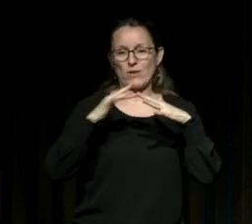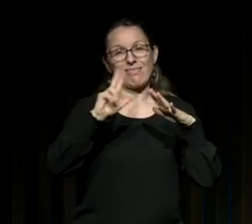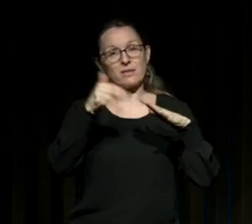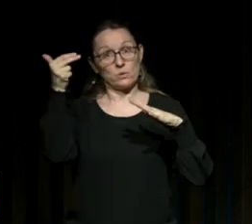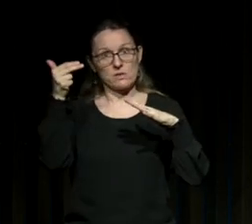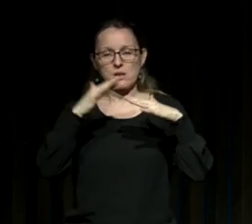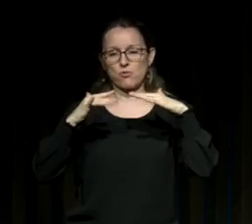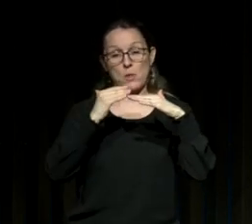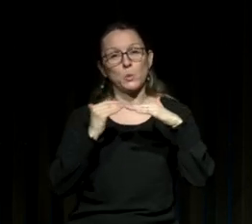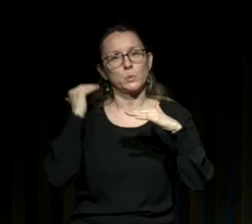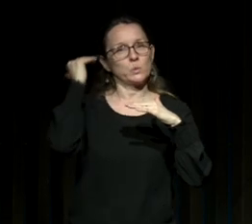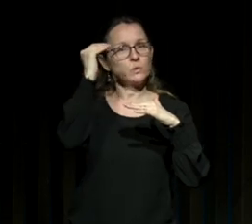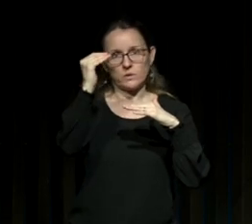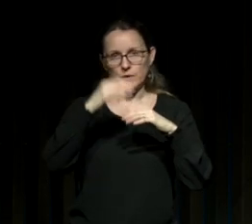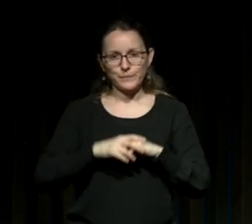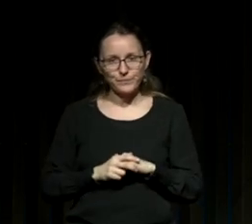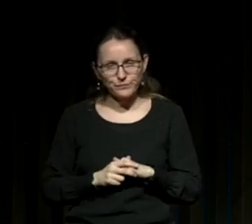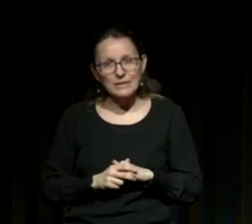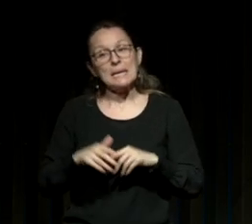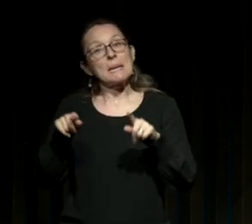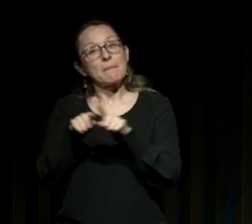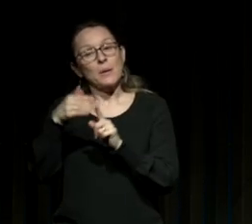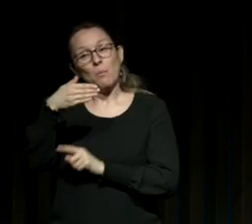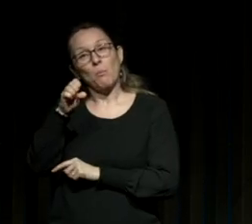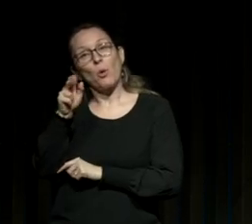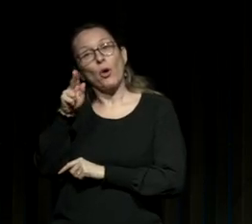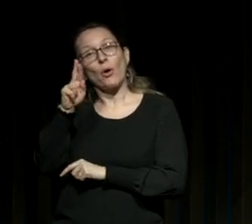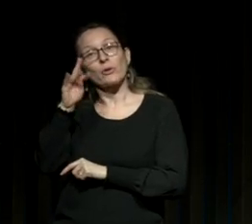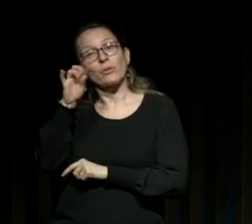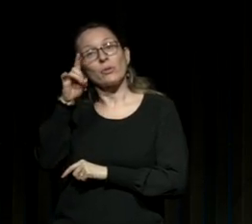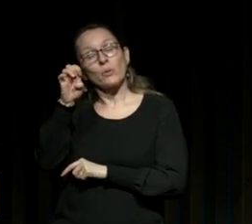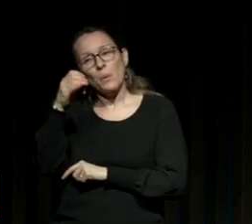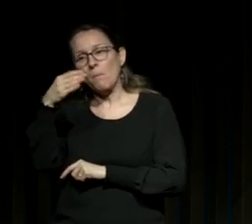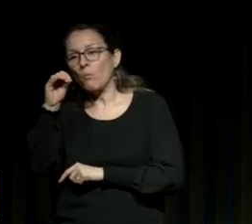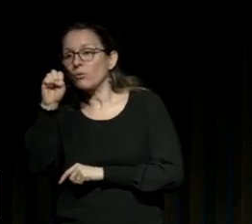de la moyenne nationale la meurthe et moselle alors que dans notre région du sud ouest on est